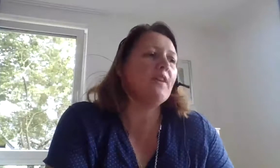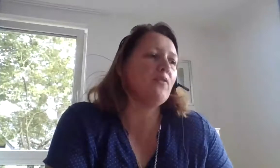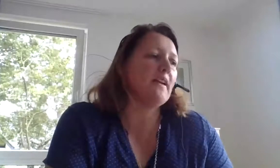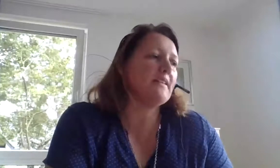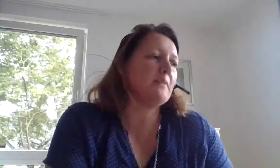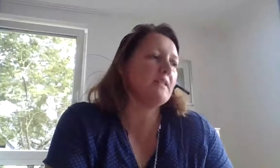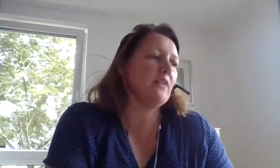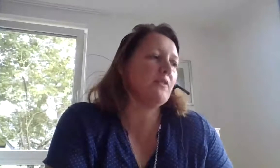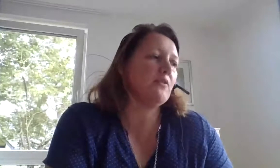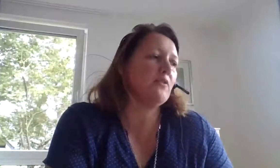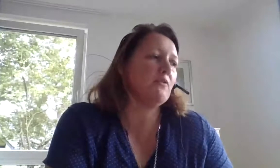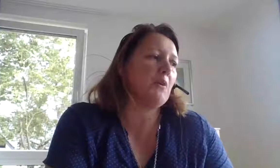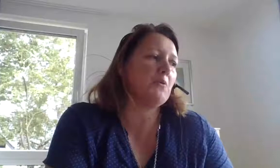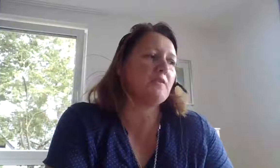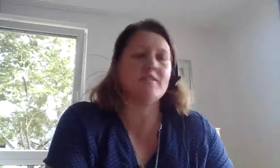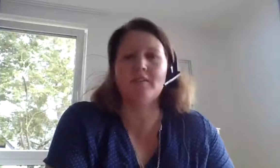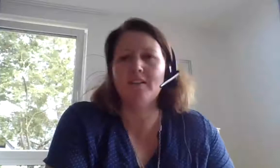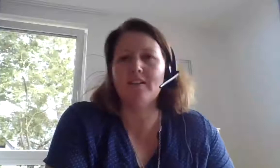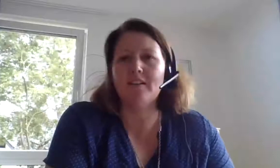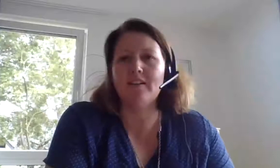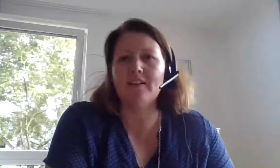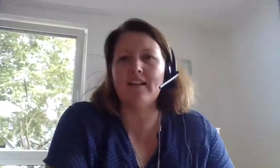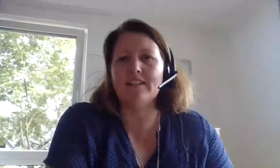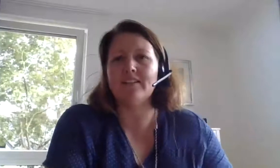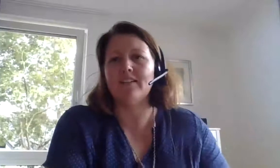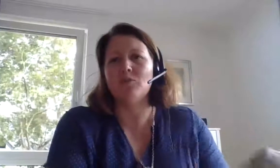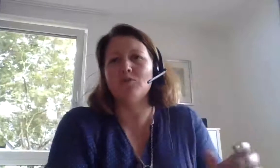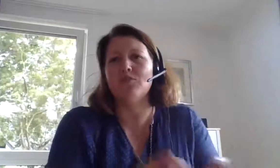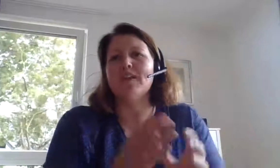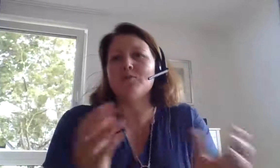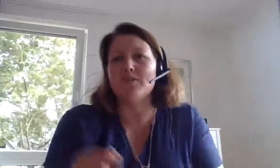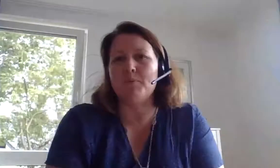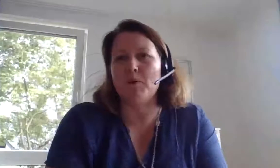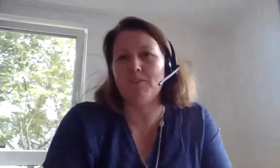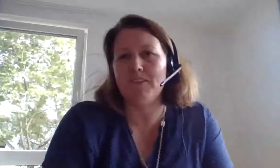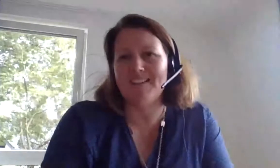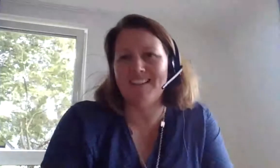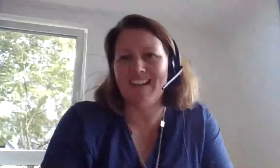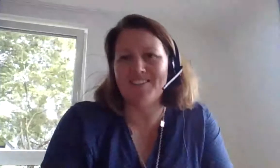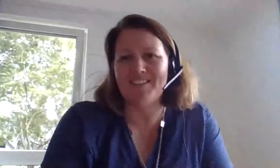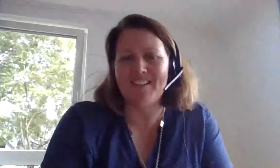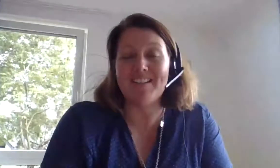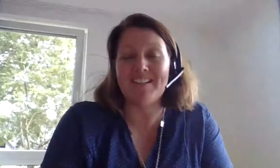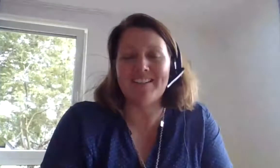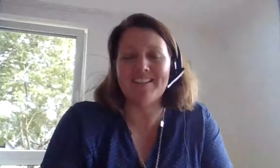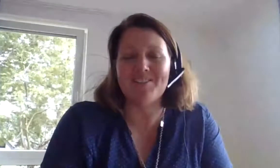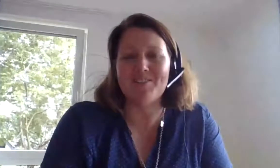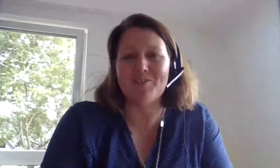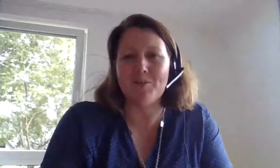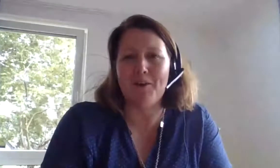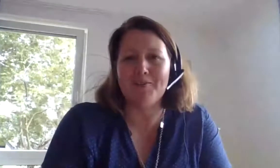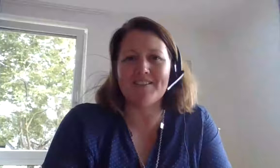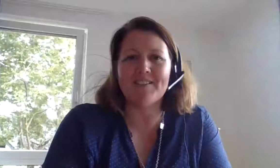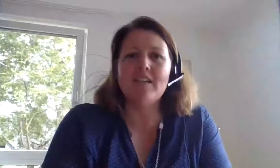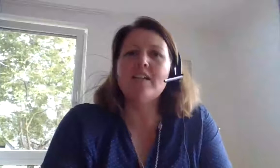في أدوار مختلفة وأيضا كيف أن عليهم إيجاد الترابط الفكري والثقافي مع الأهالي